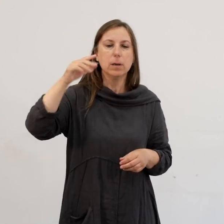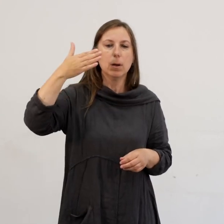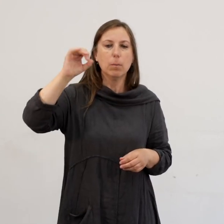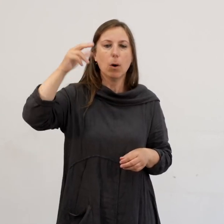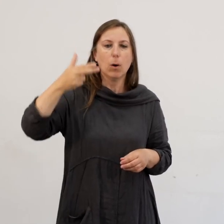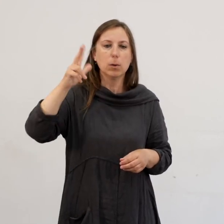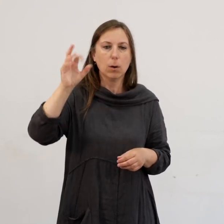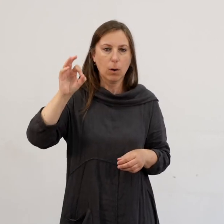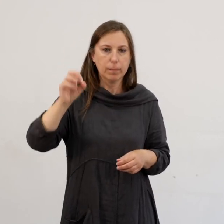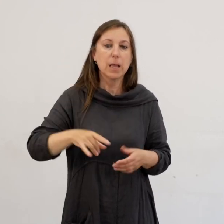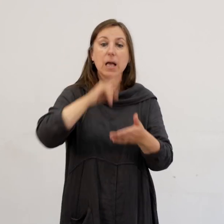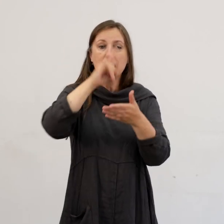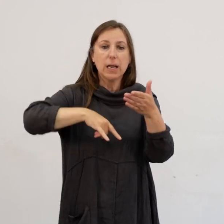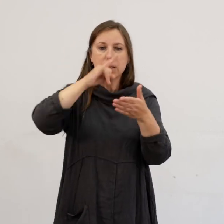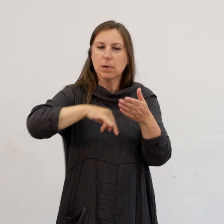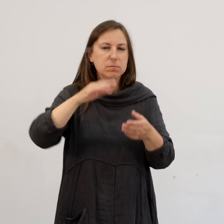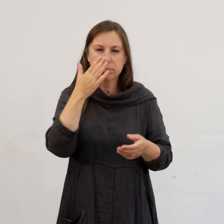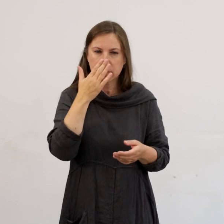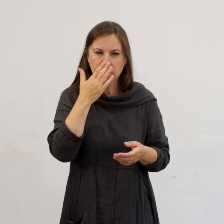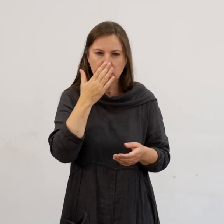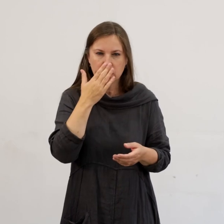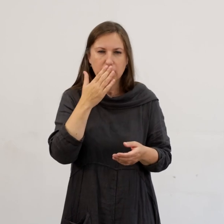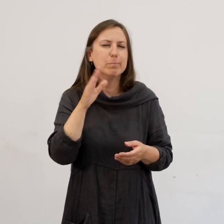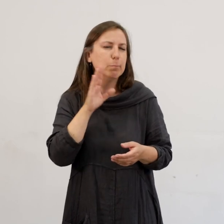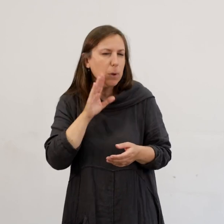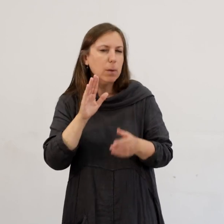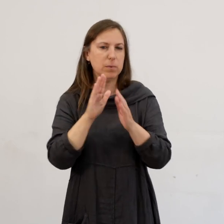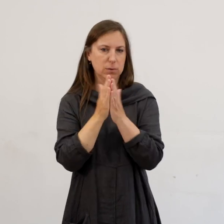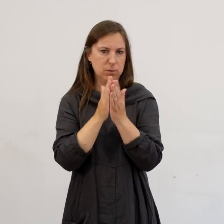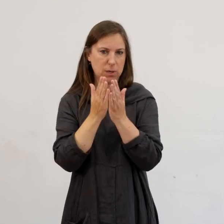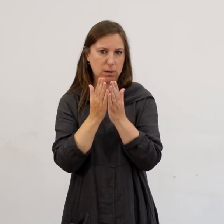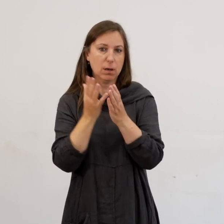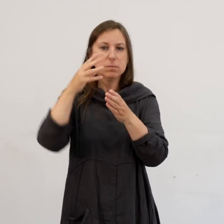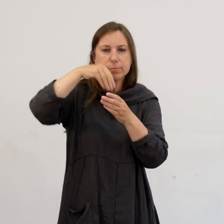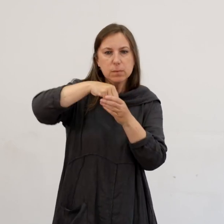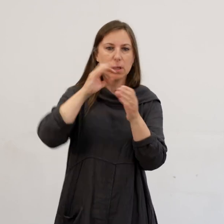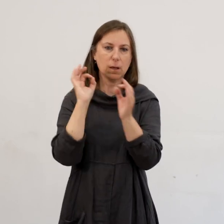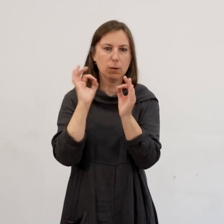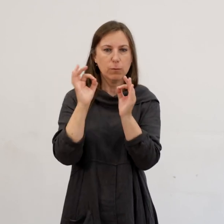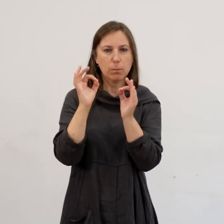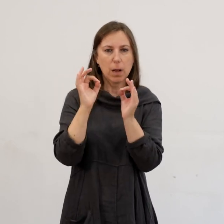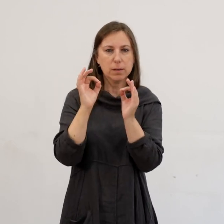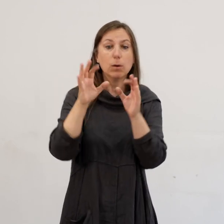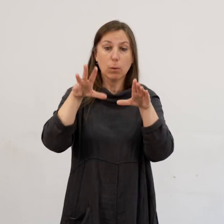Zawierała informacje o przyznaniu odznaki oraz wyciąg z regulaminu jej noszenia.